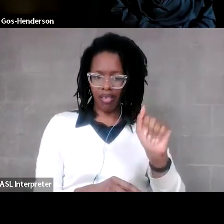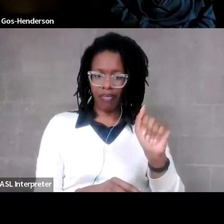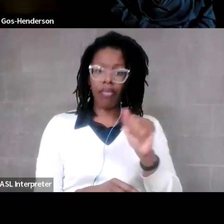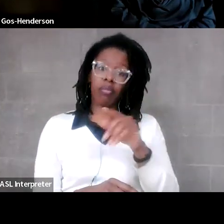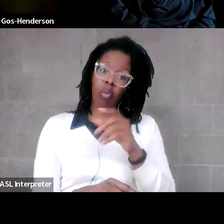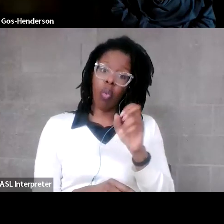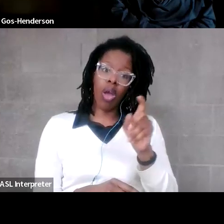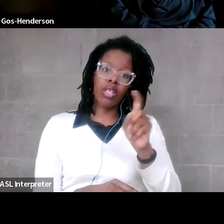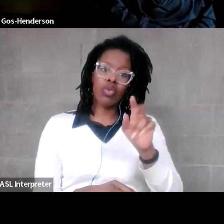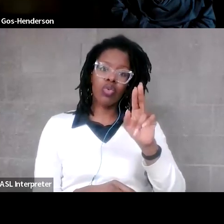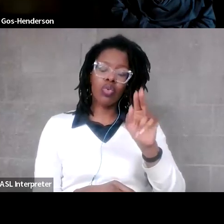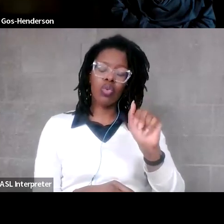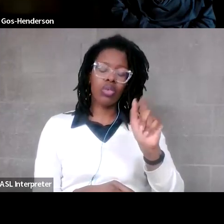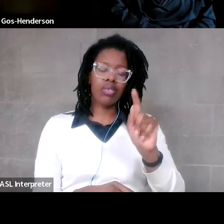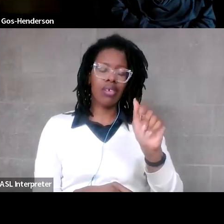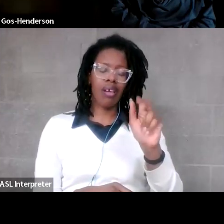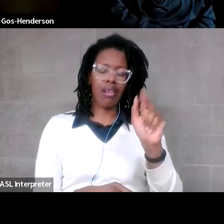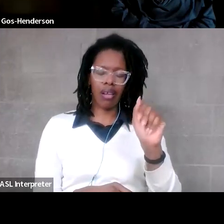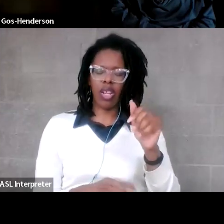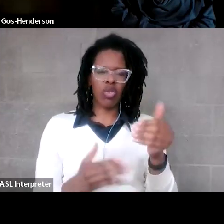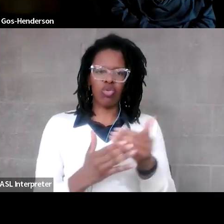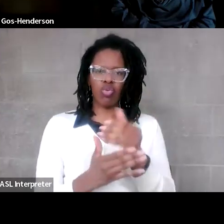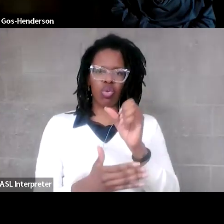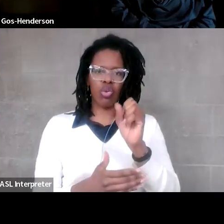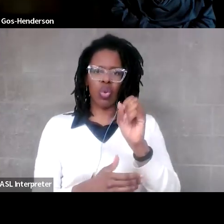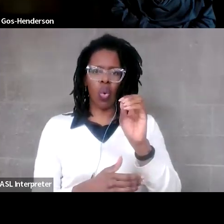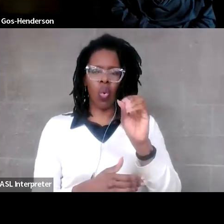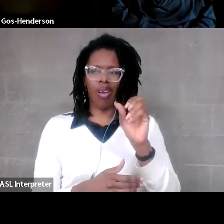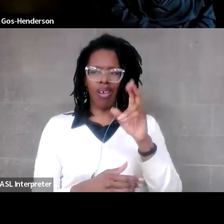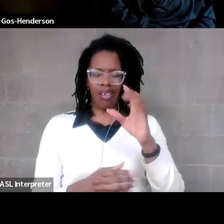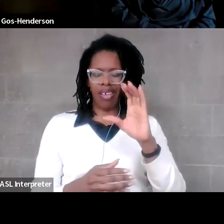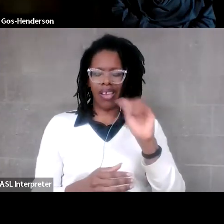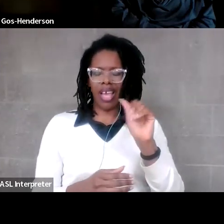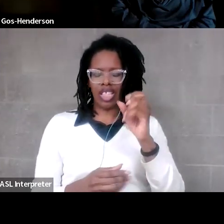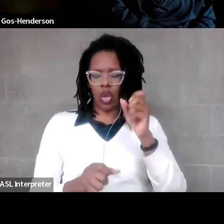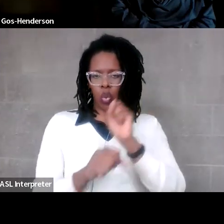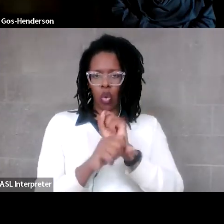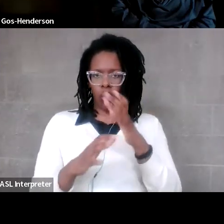¿qué debe hacer un nuevo trabajador de SOAR cuando su 1699 es rechazado?